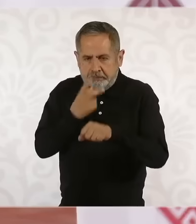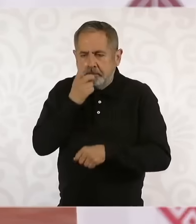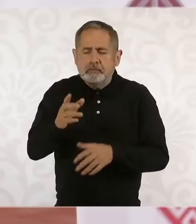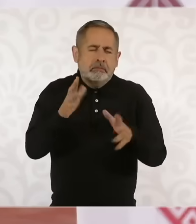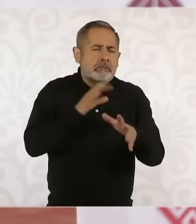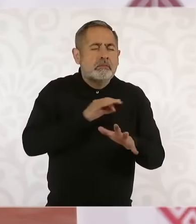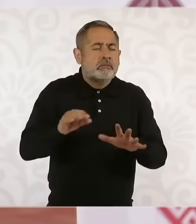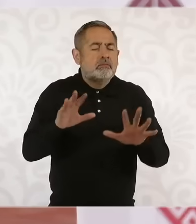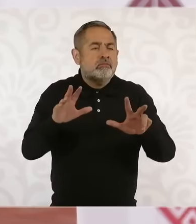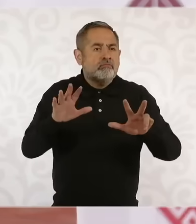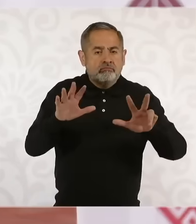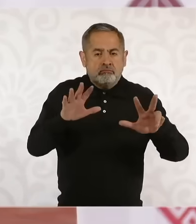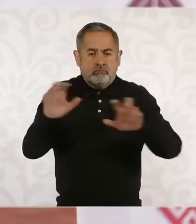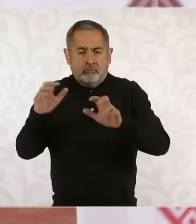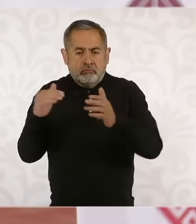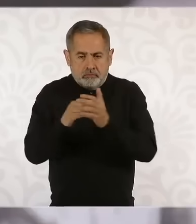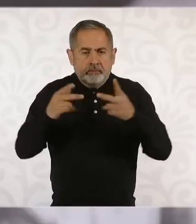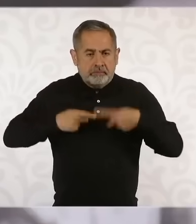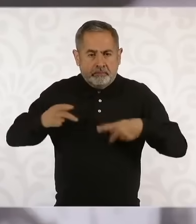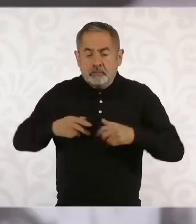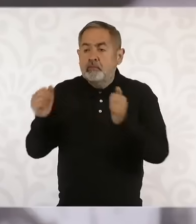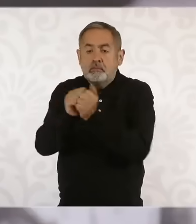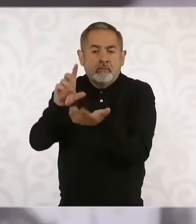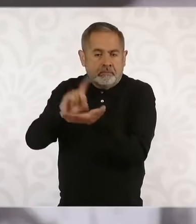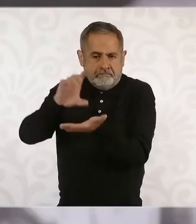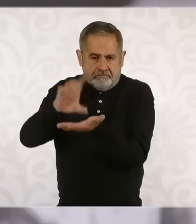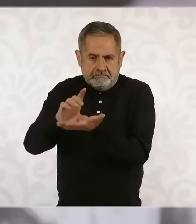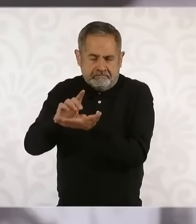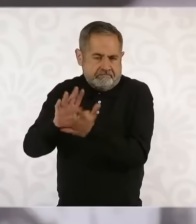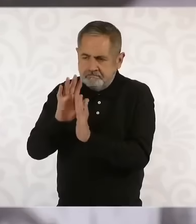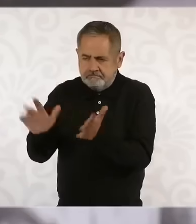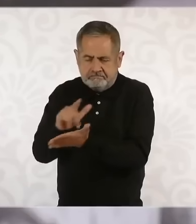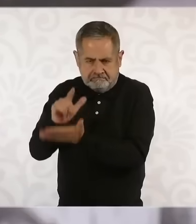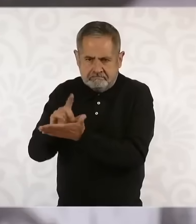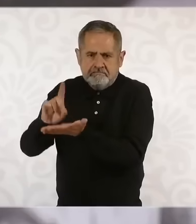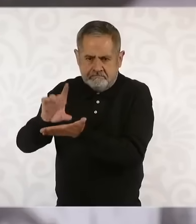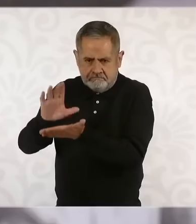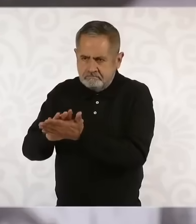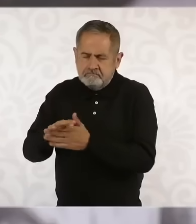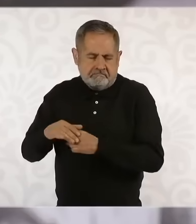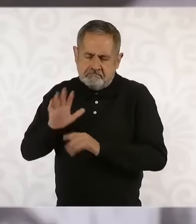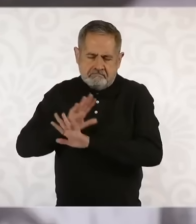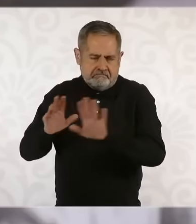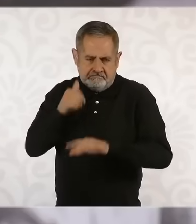¿sí? con que viven con discapacidad permanente, porque ahí también hay que este hacer siempre una